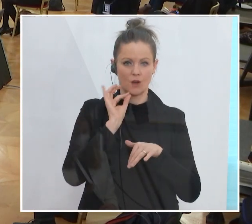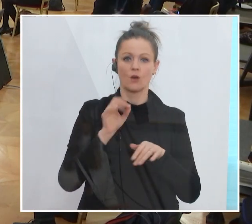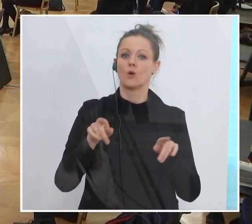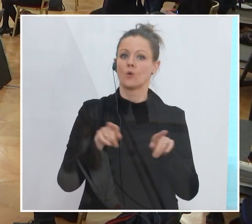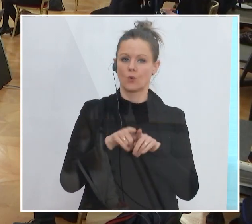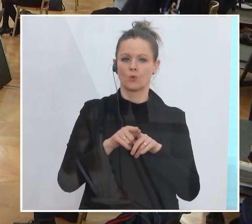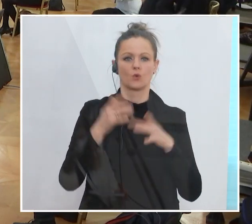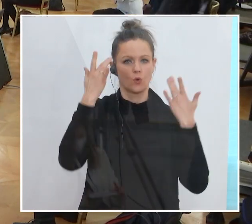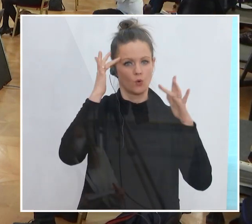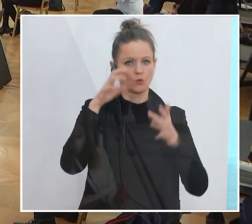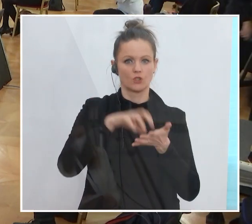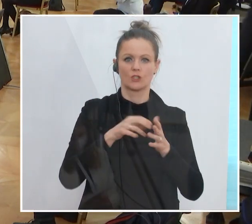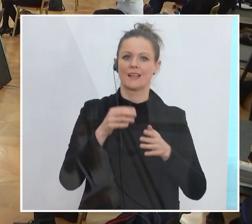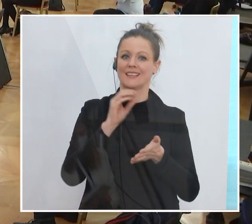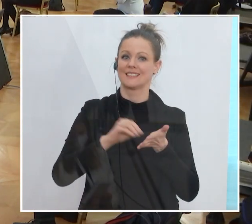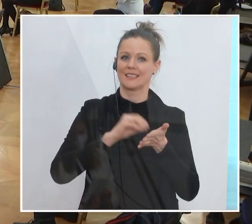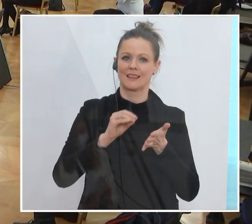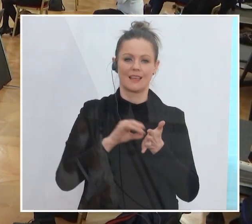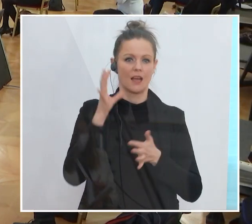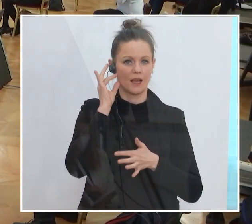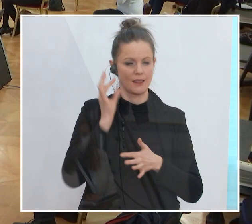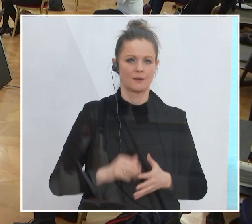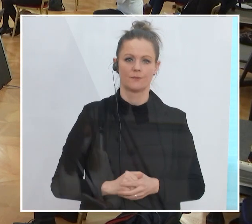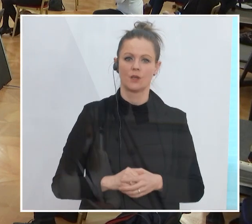Kulturstaatssekretärin Andrea Mayer. Und es beginnt der Herr Vizekanzler. Bitte sehr.